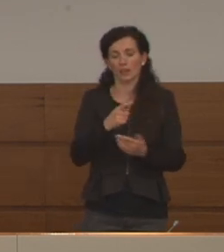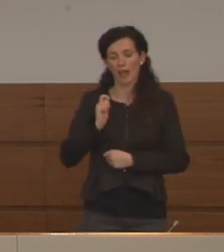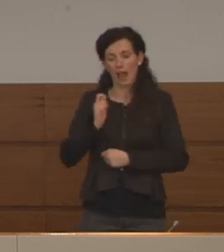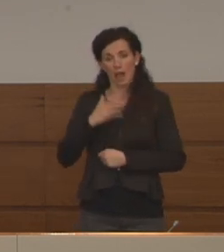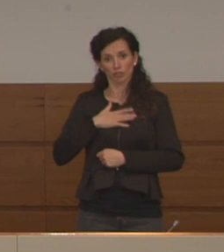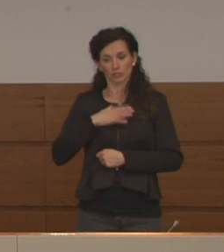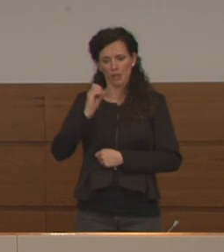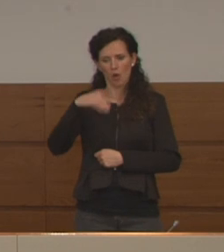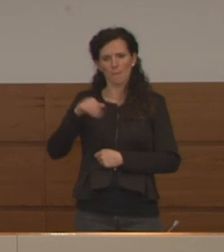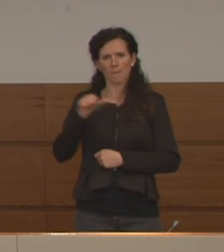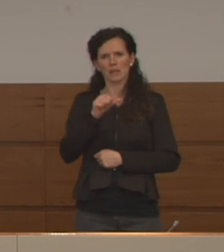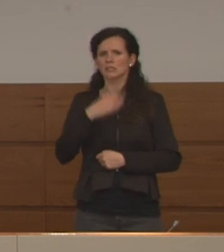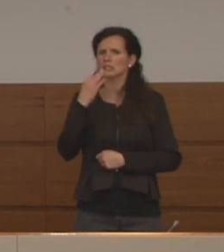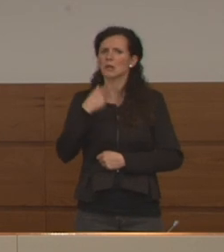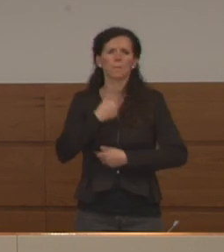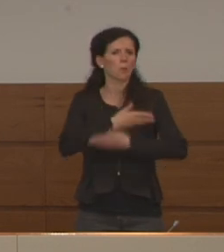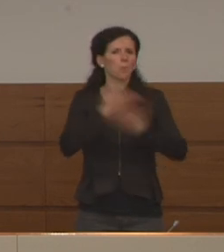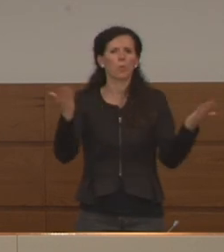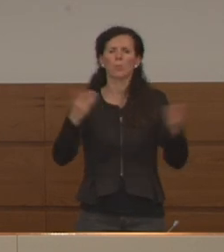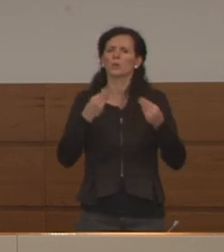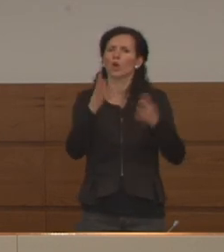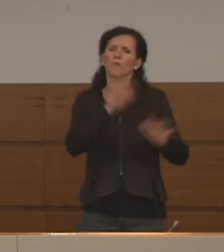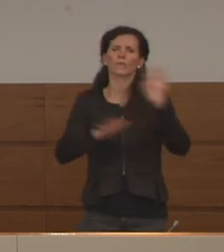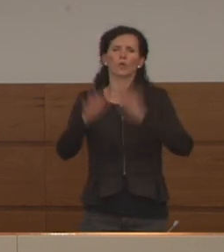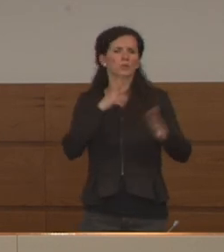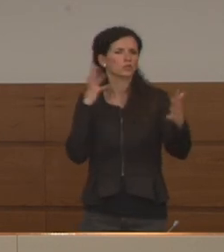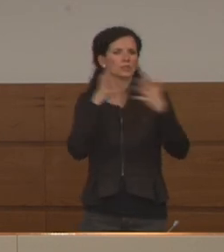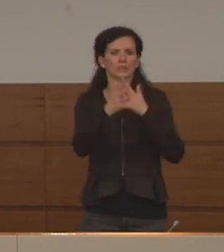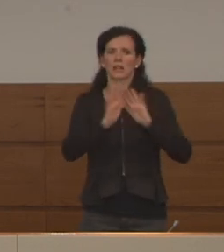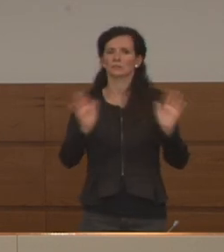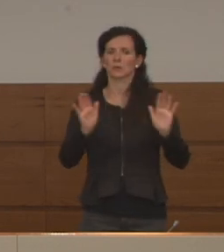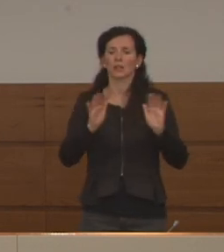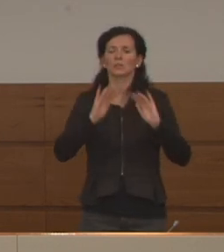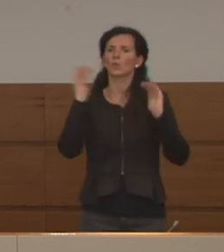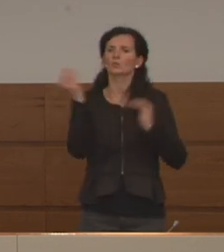pubbliche nella maniera più trasparente possibile, sono sotto gli occhi di tutti.